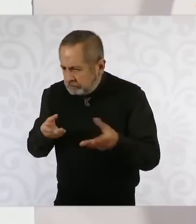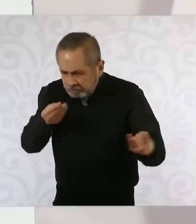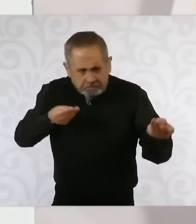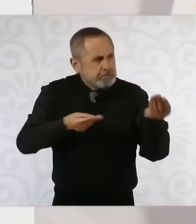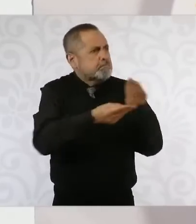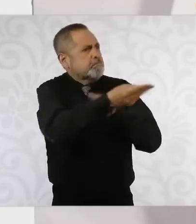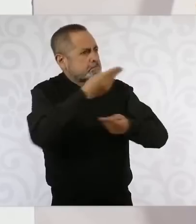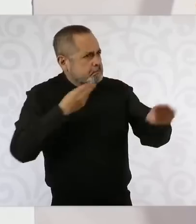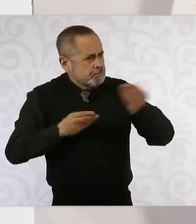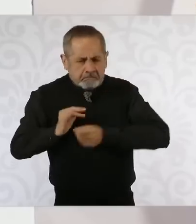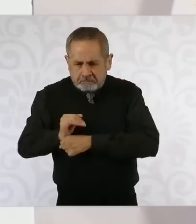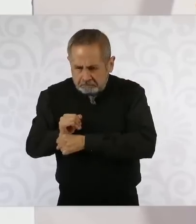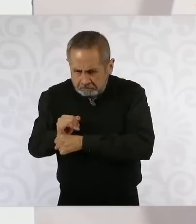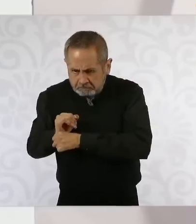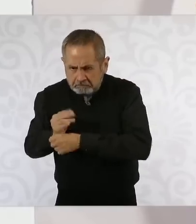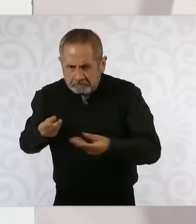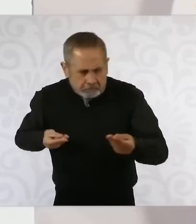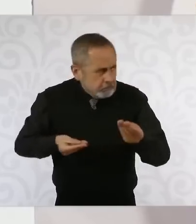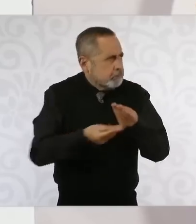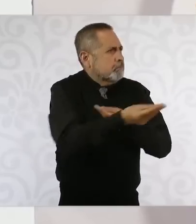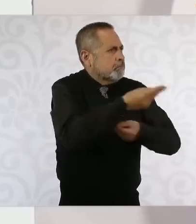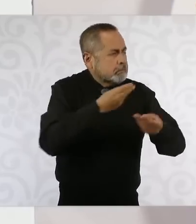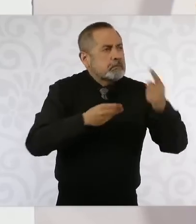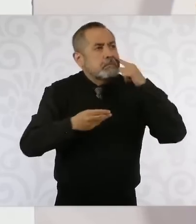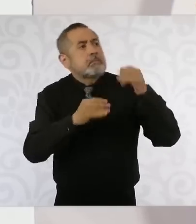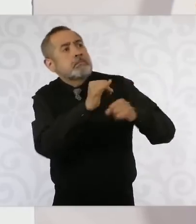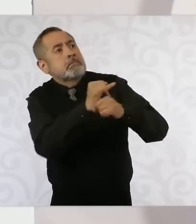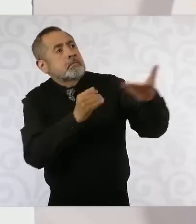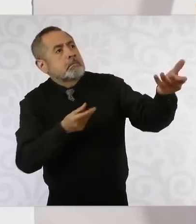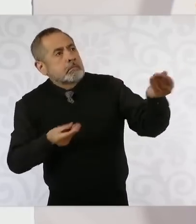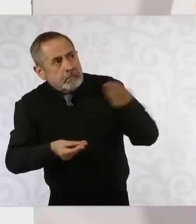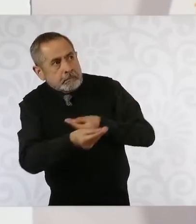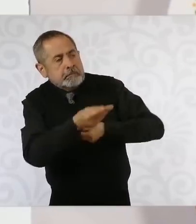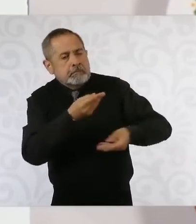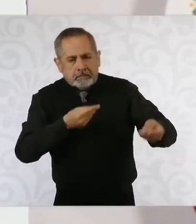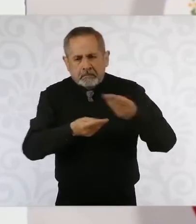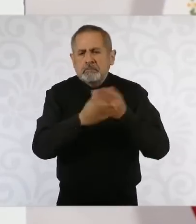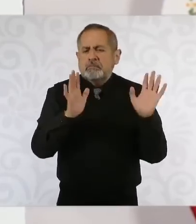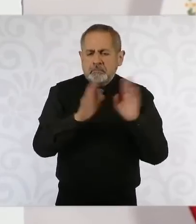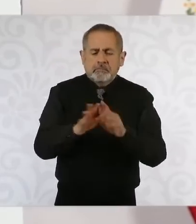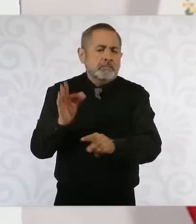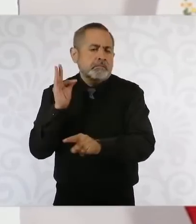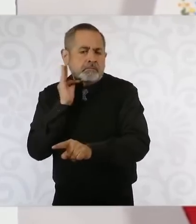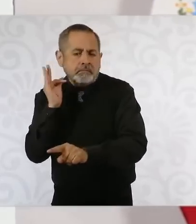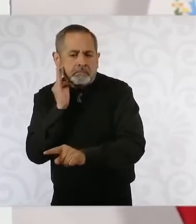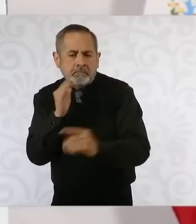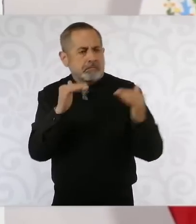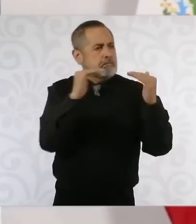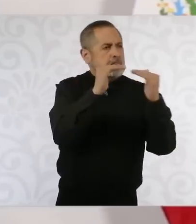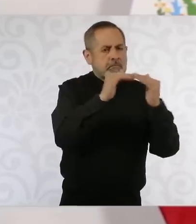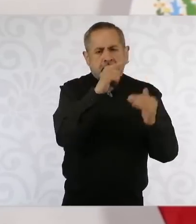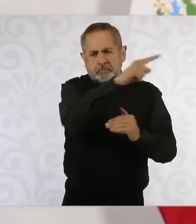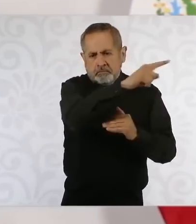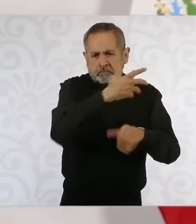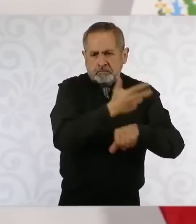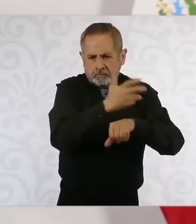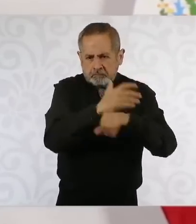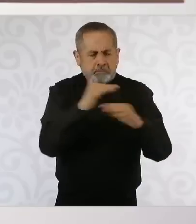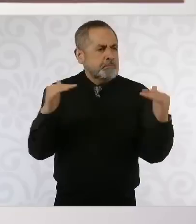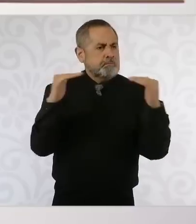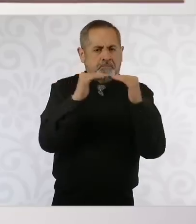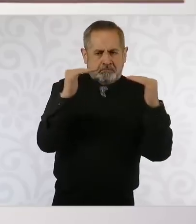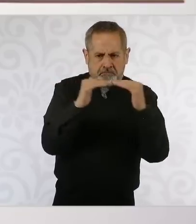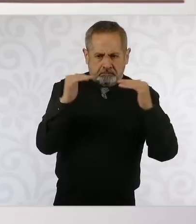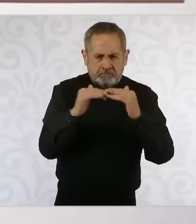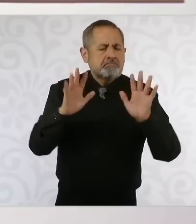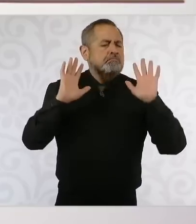y que en México se trabaje con las agencias con la fiscalía en México y en Estados Unidos con sus